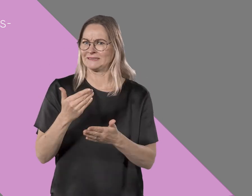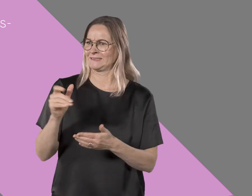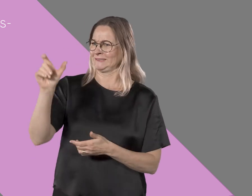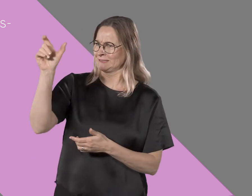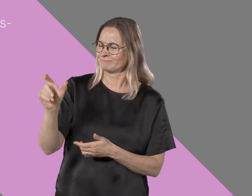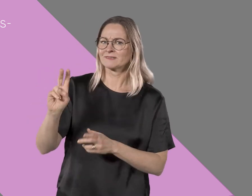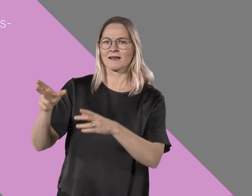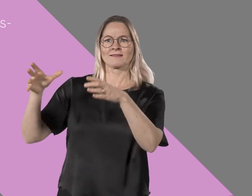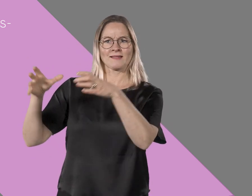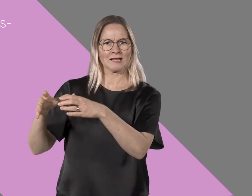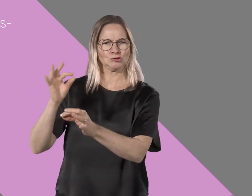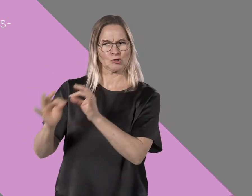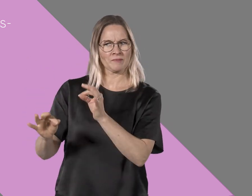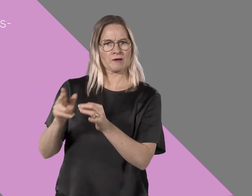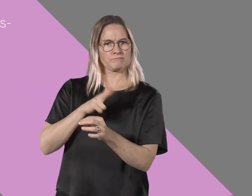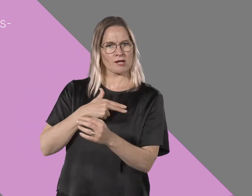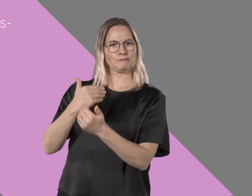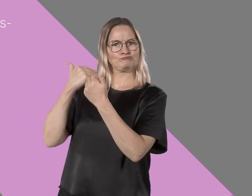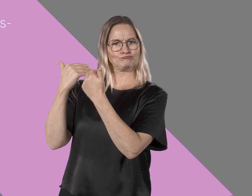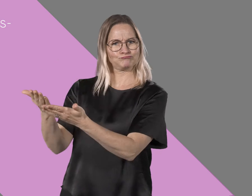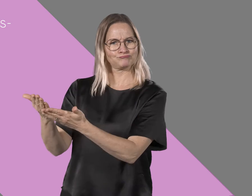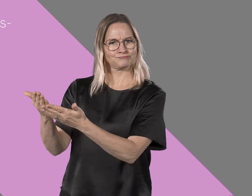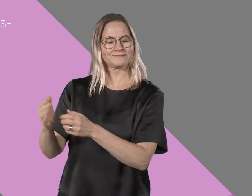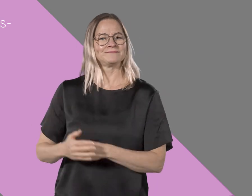miksi juuri ehdottamasi henkilö tai taho olisi sopiva palkinnon saaja!